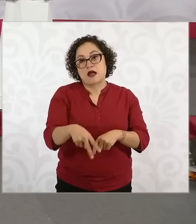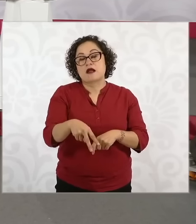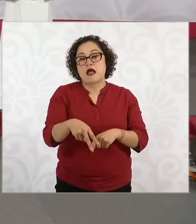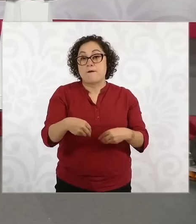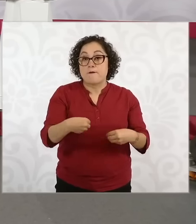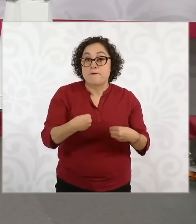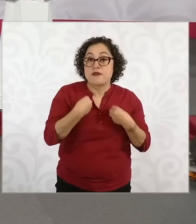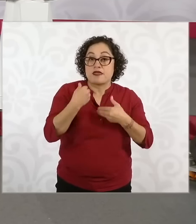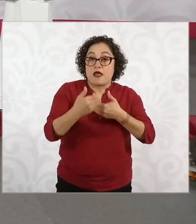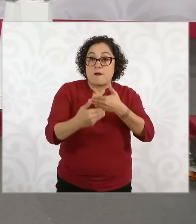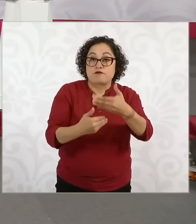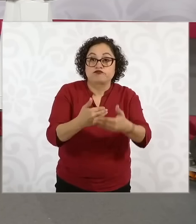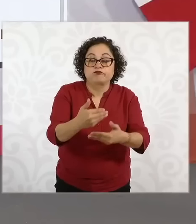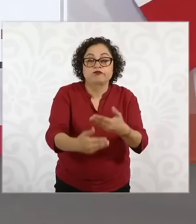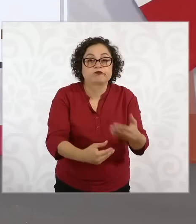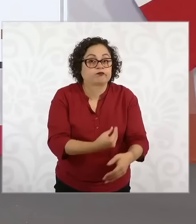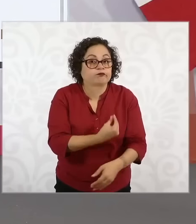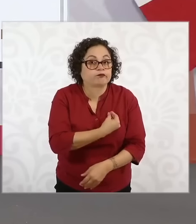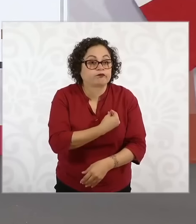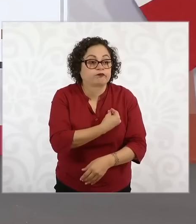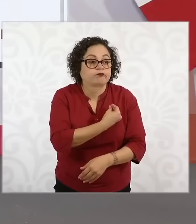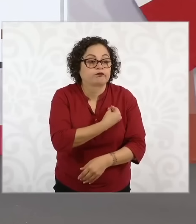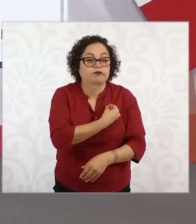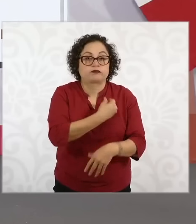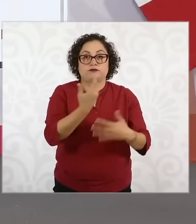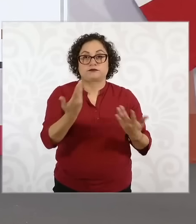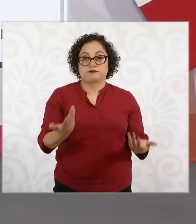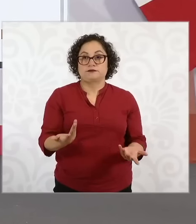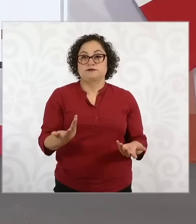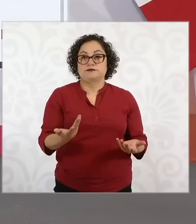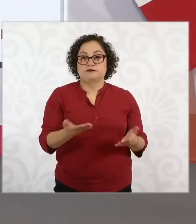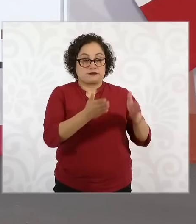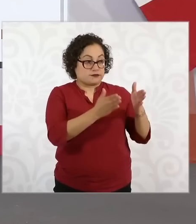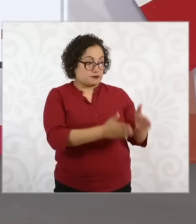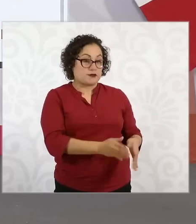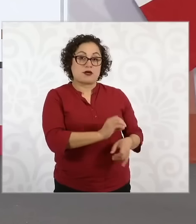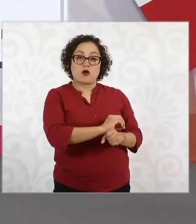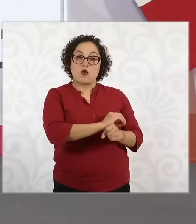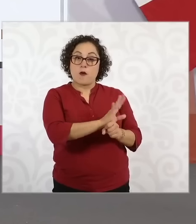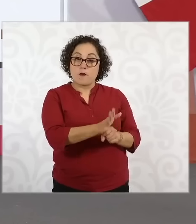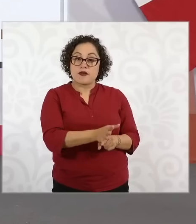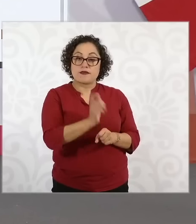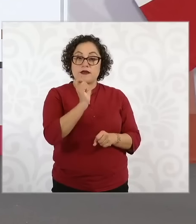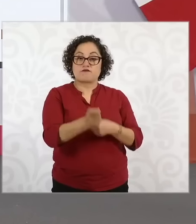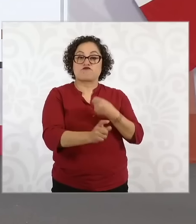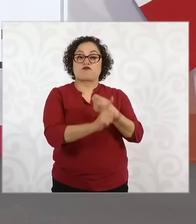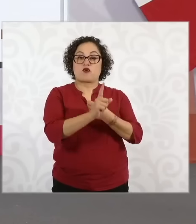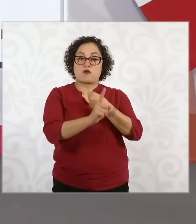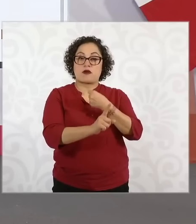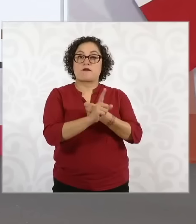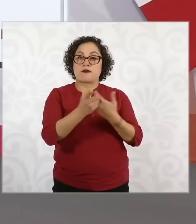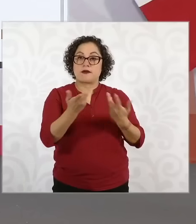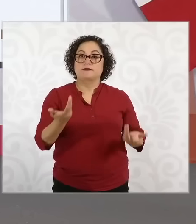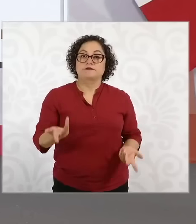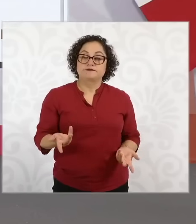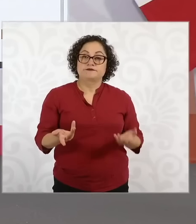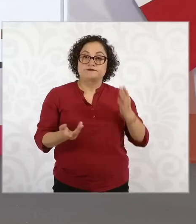así es como se enfrenta el COVID con un rezago del periodo neoliberal, con un esfuerzo titánico de